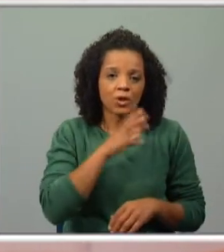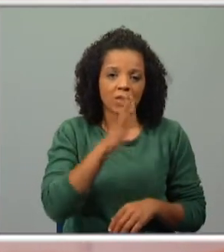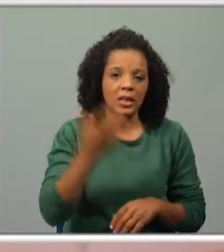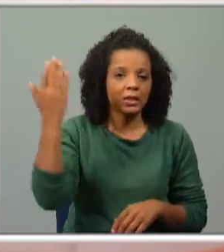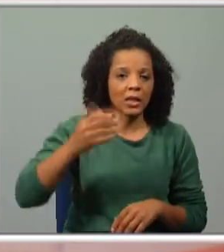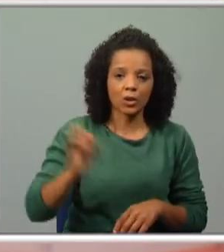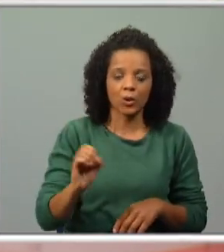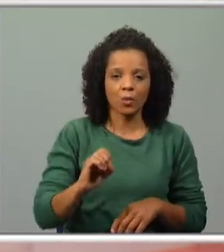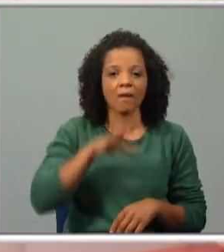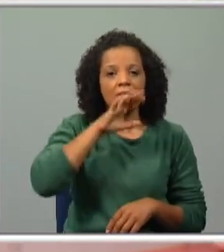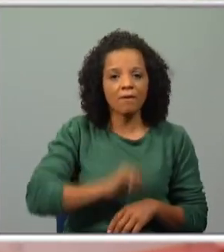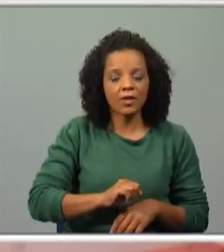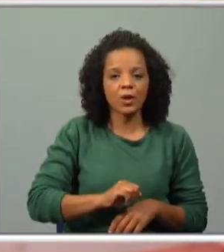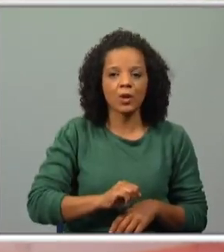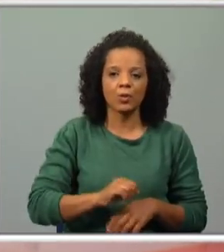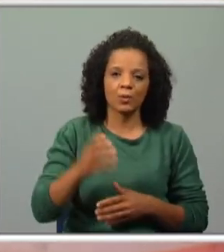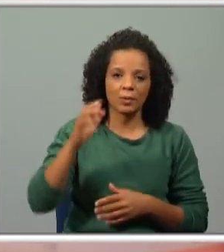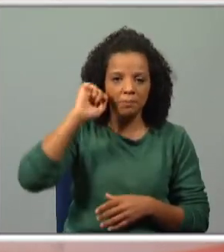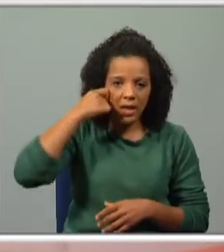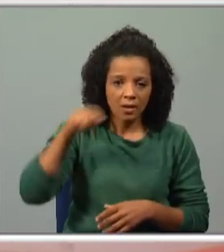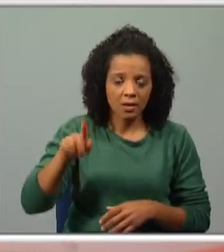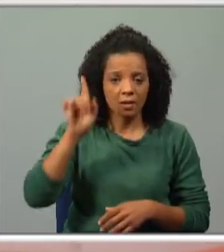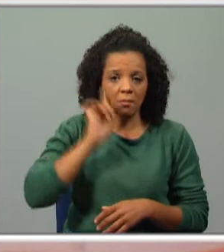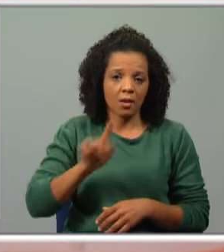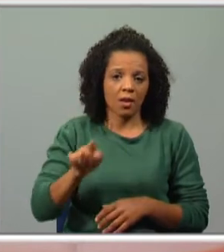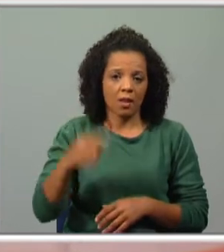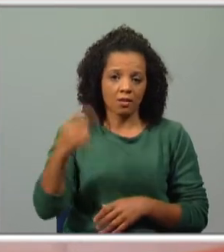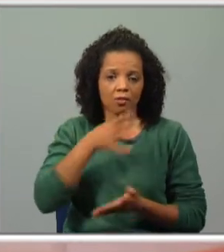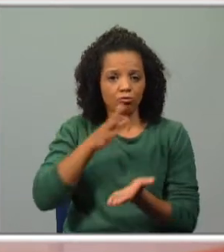de expor do filho da vida do filho dela mas ela tinha justificações a sua 揭露兒子的兒子性命但她有理由為她